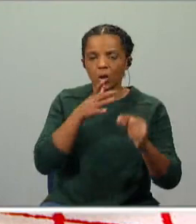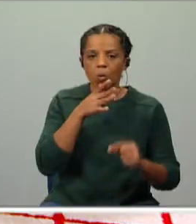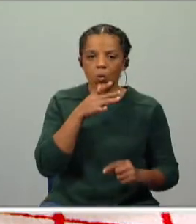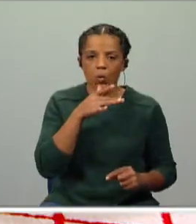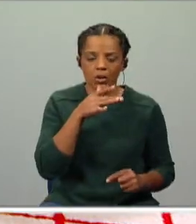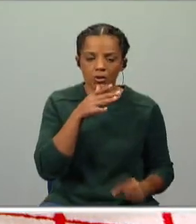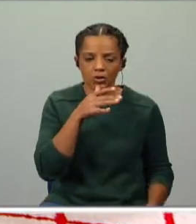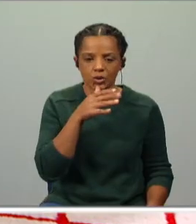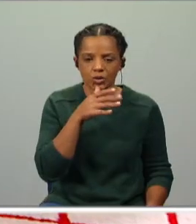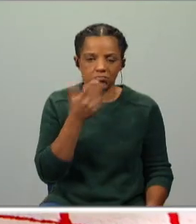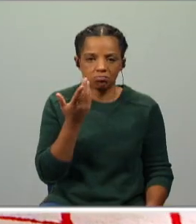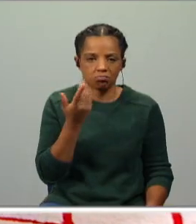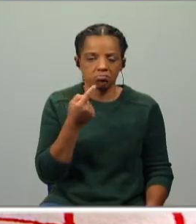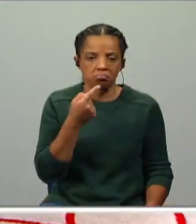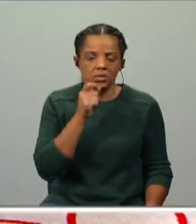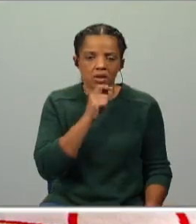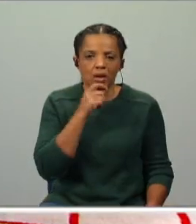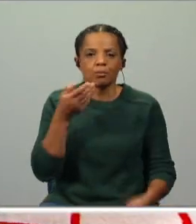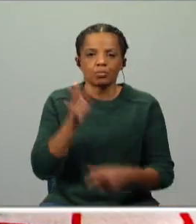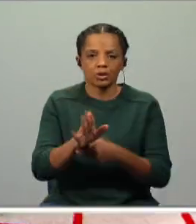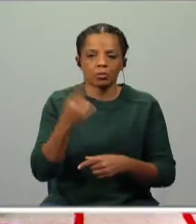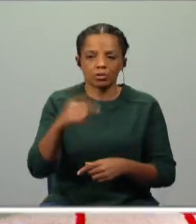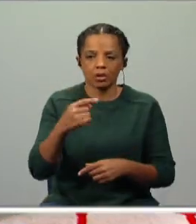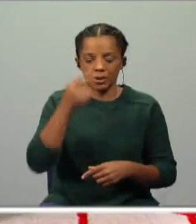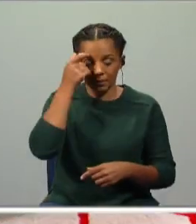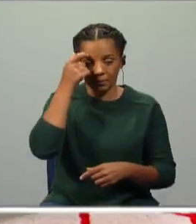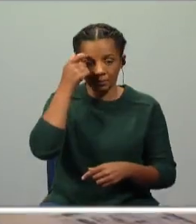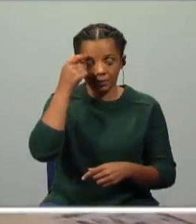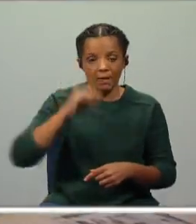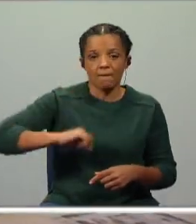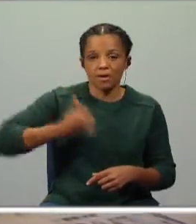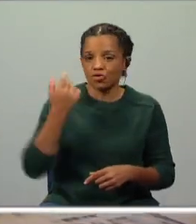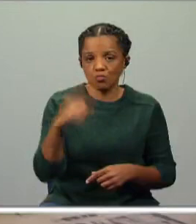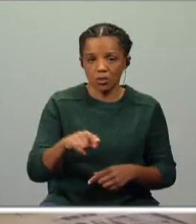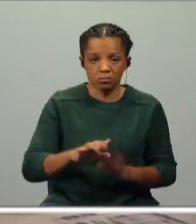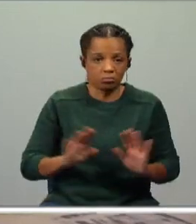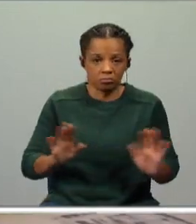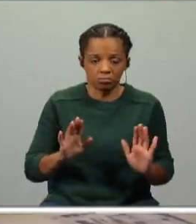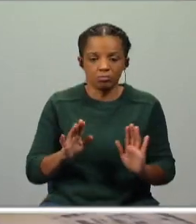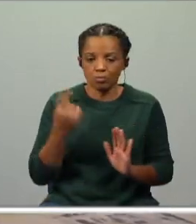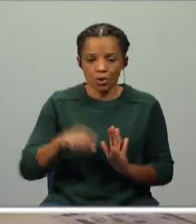Ah, vocês podem imaginar que vocês têm Pupo Só verdes, colam só com os papos verdes,